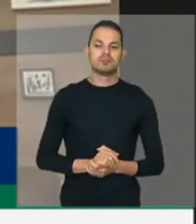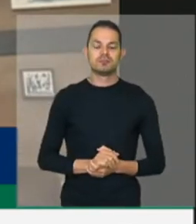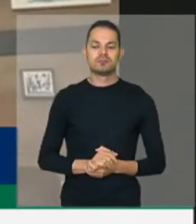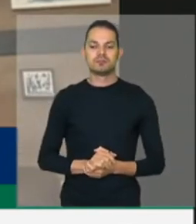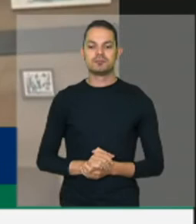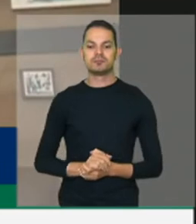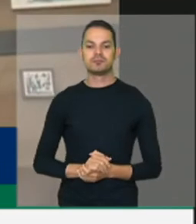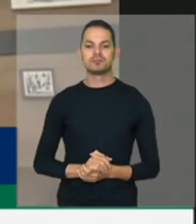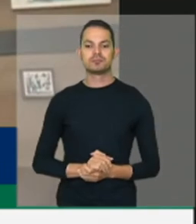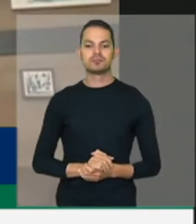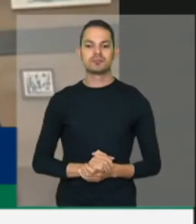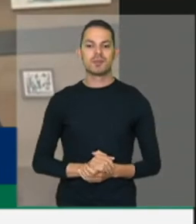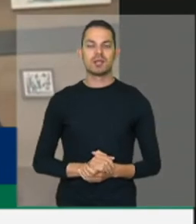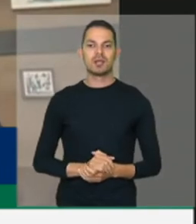DESTA CÂMARA. É QUE SURGE UMA OUTRA PANDEMIA TANTO